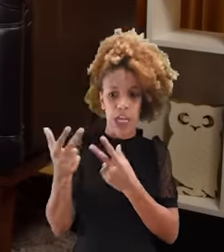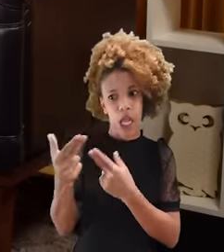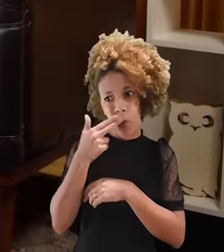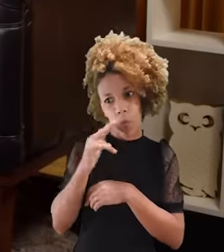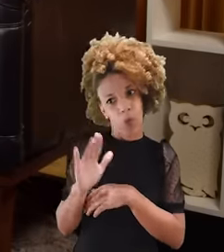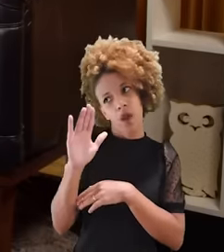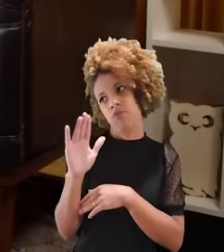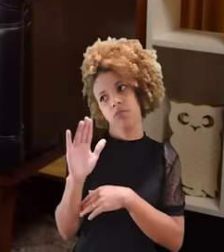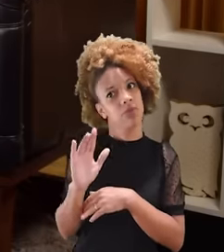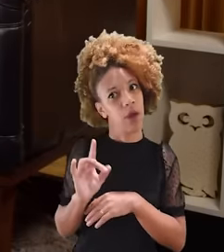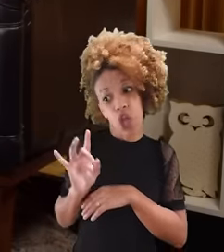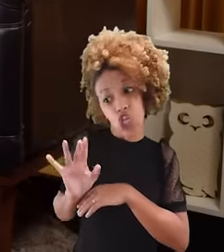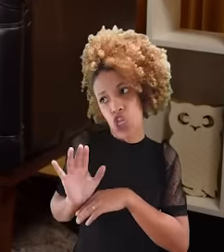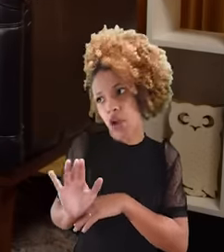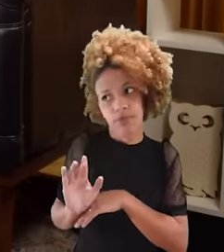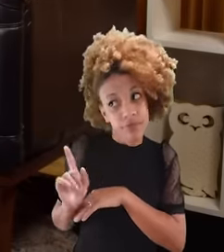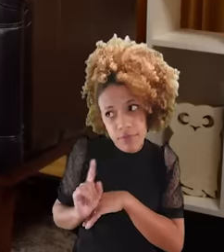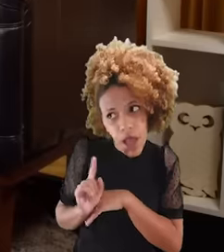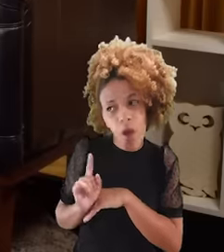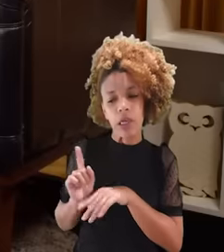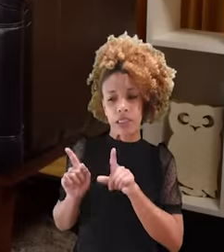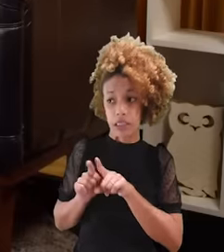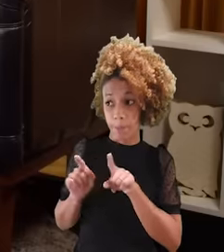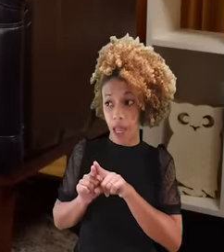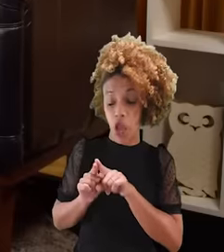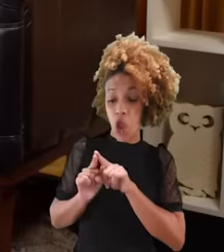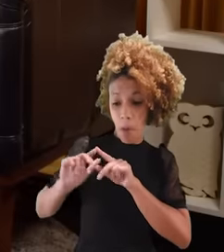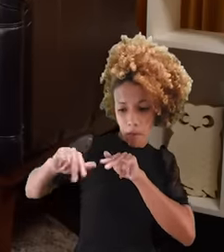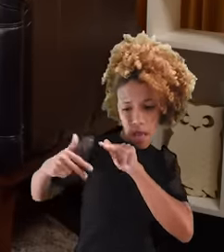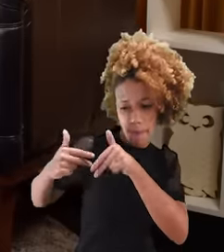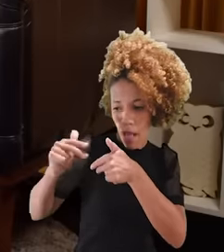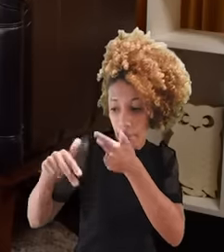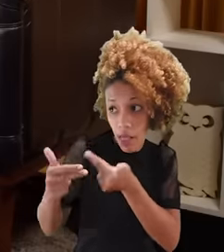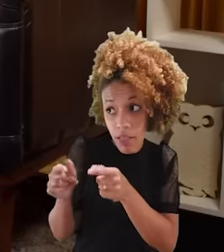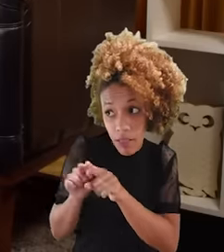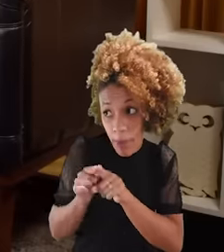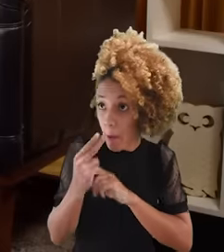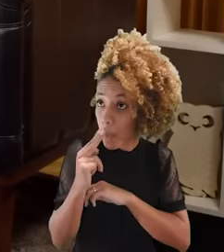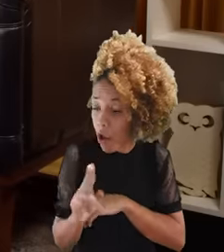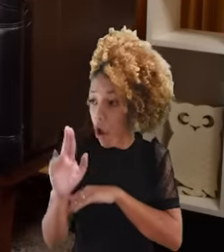só que é igual a só isso daqui e inclusive o holocausto se a gente for falar também eh se